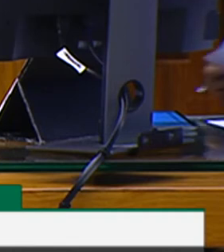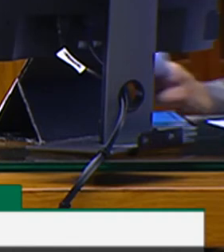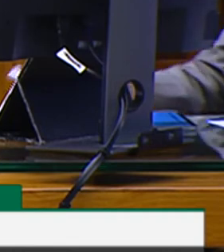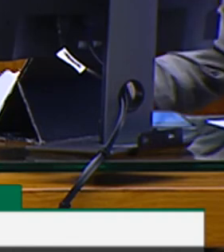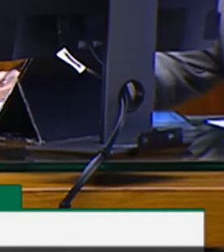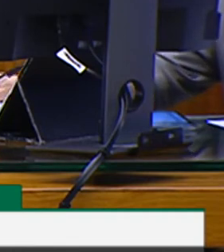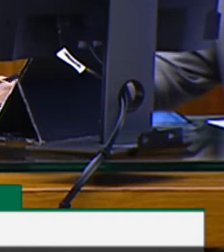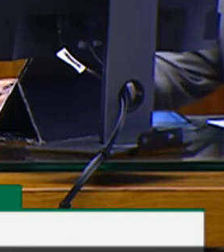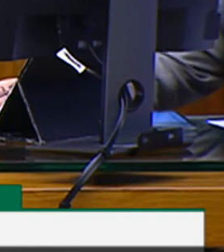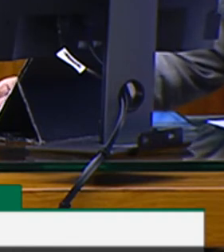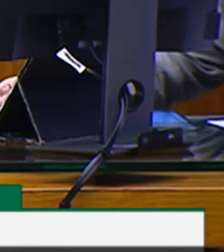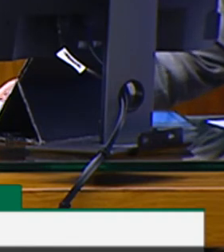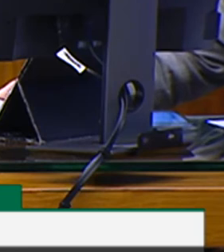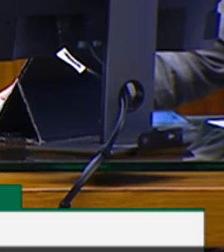MEDIDA